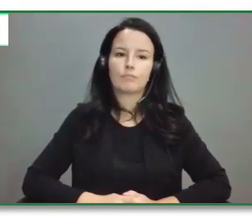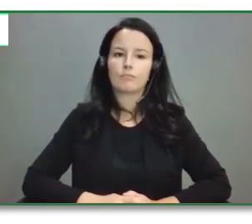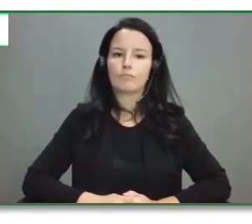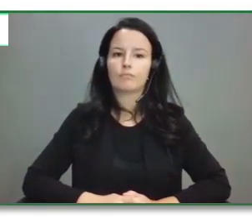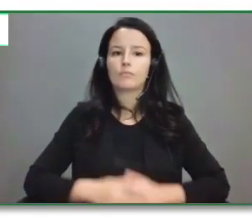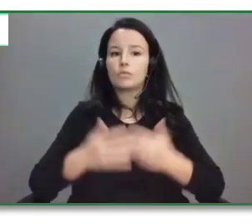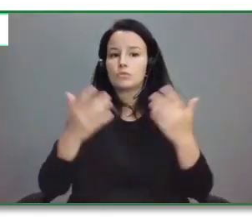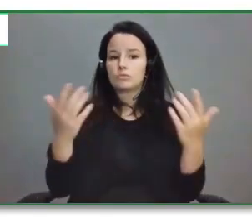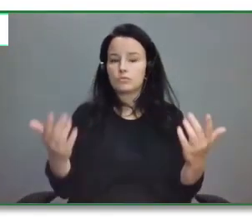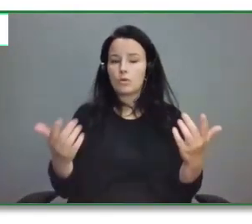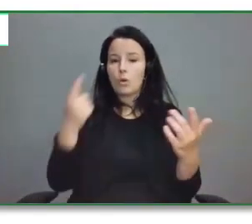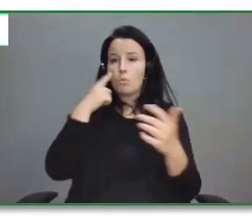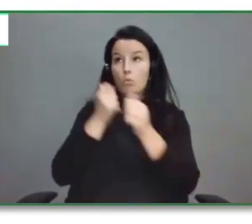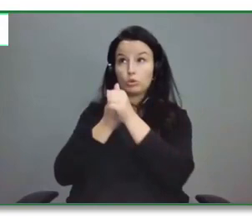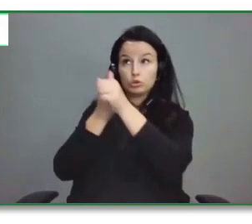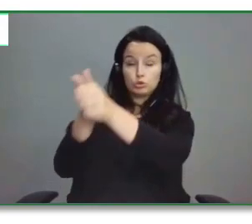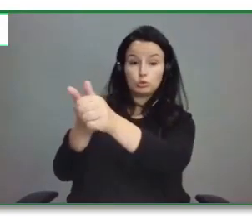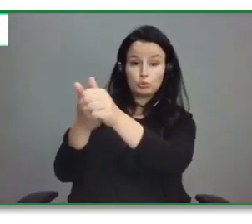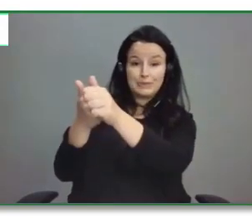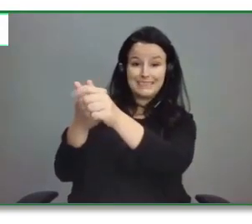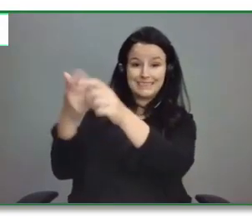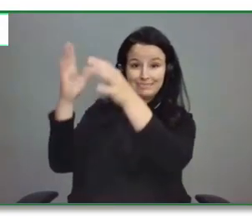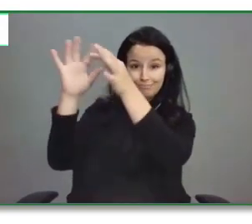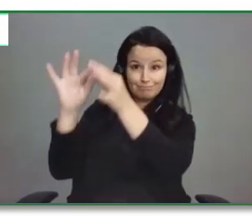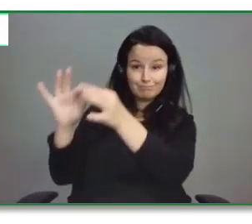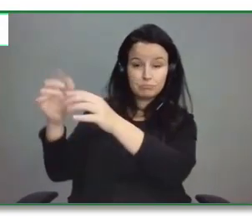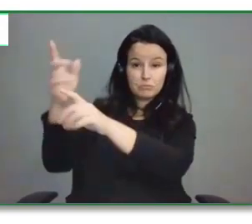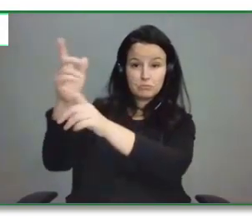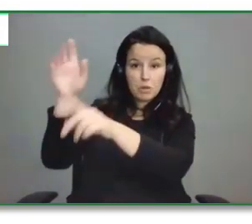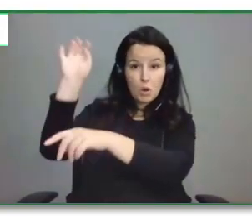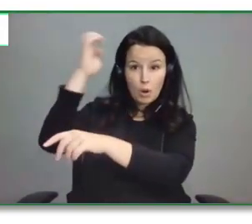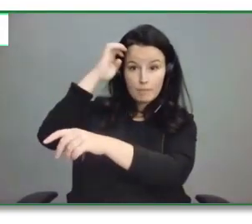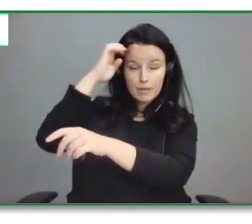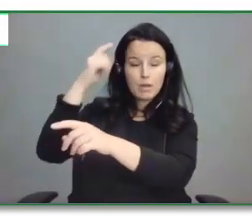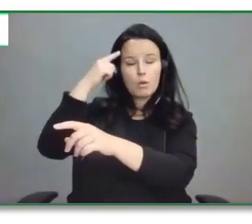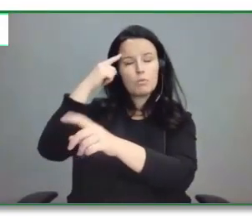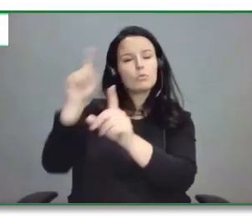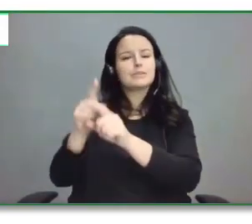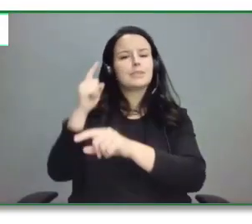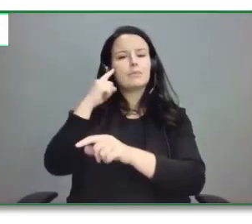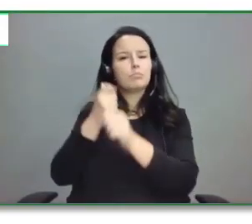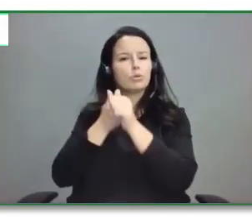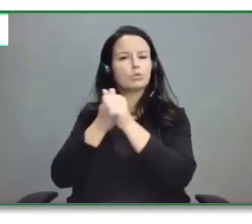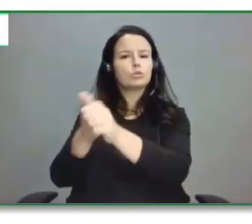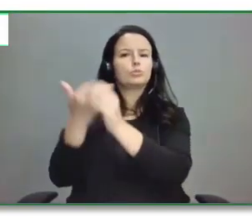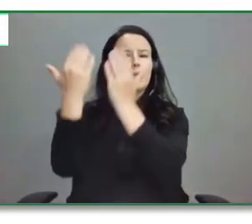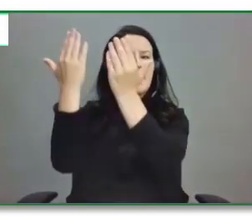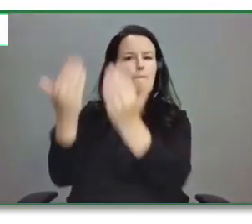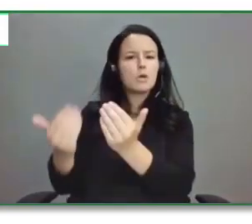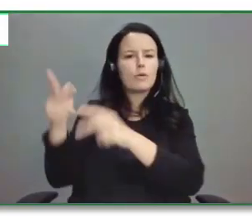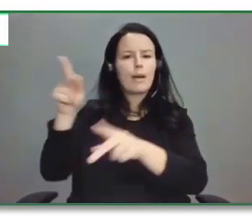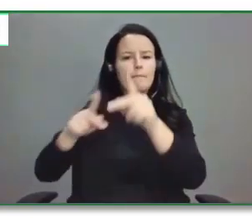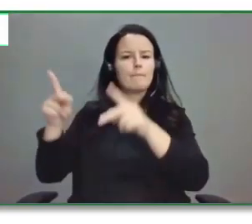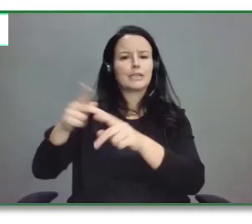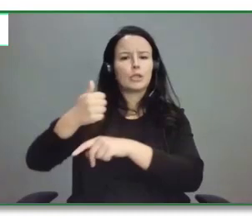et de donner la priorité au besoin extérieur des personnes à mobilité